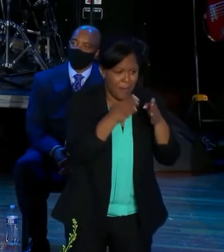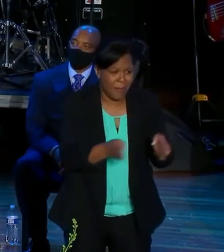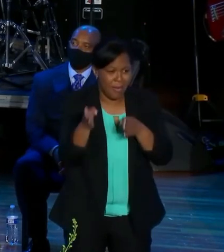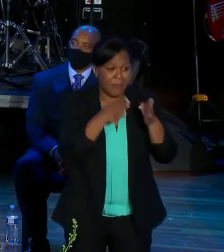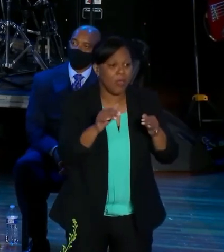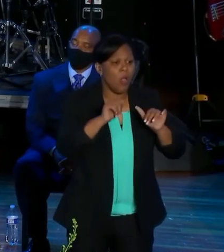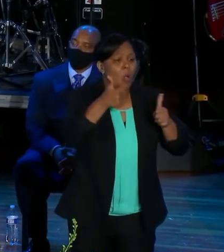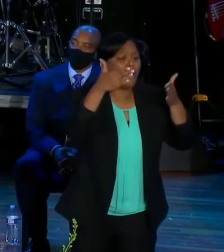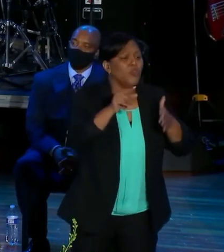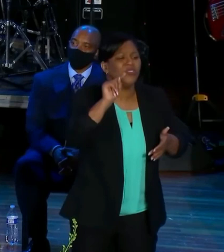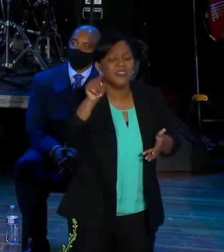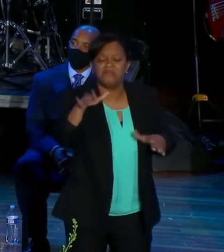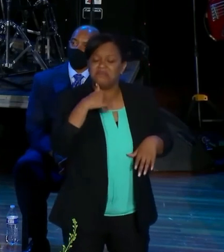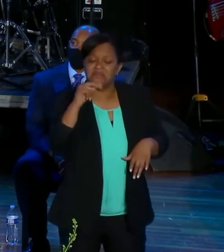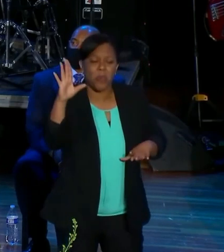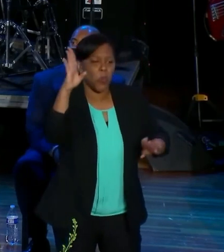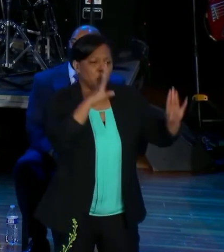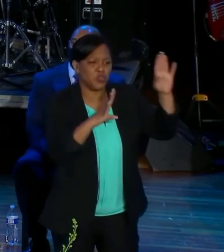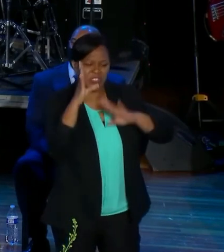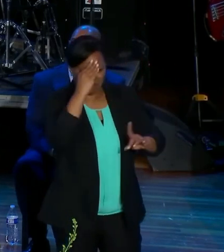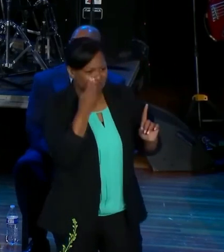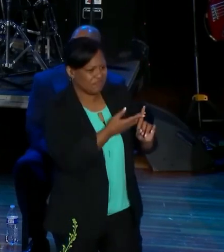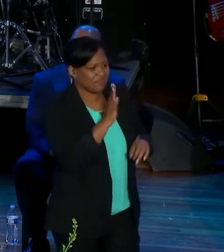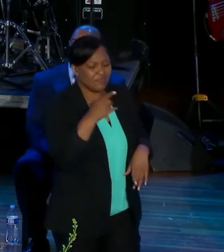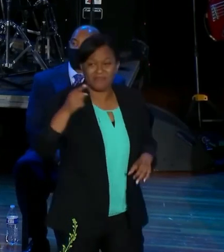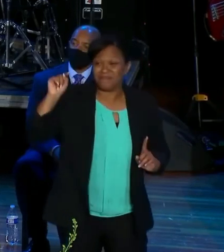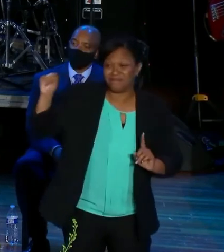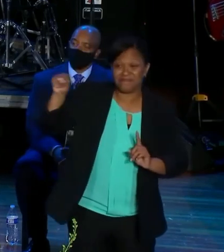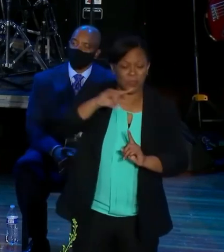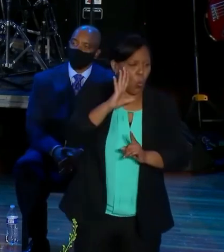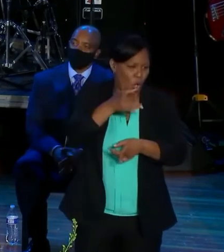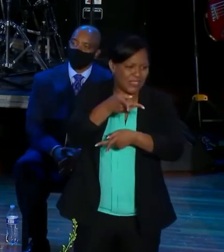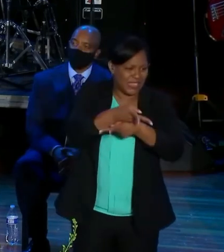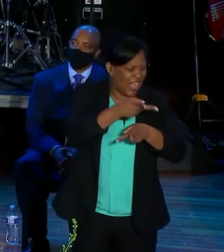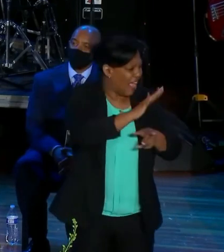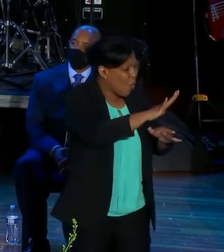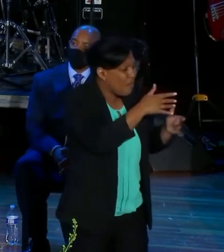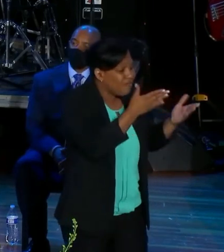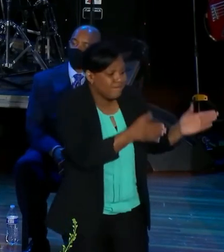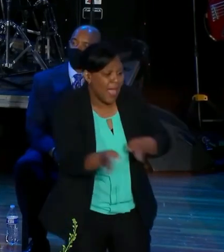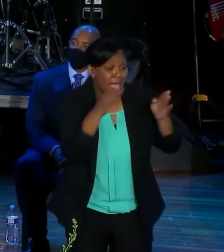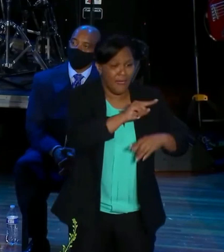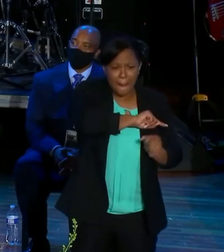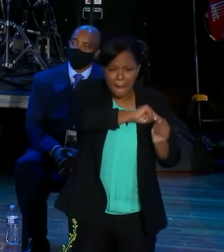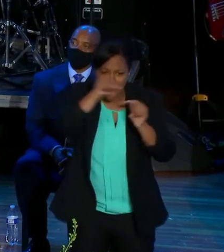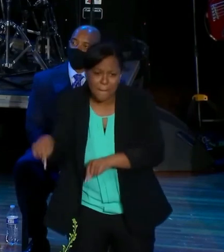Folk från olika såväl ekonomiska grupper och rasgrupper började ringa och ställa upp